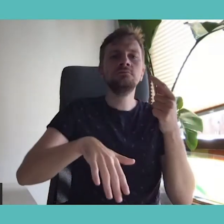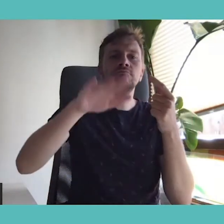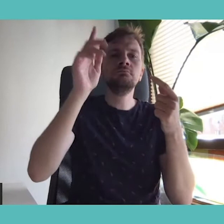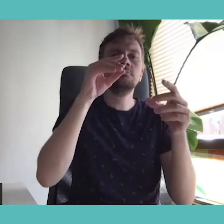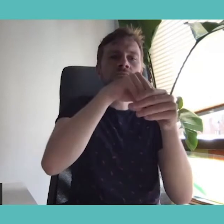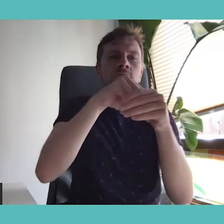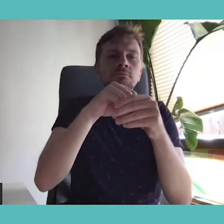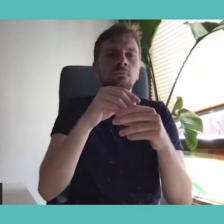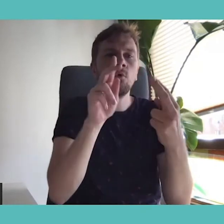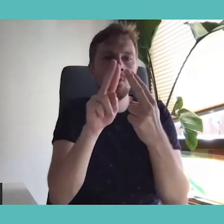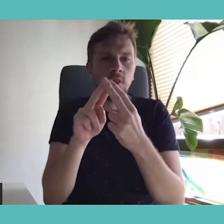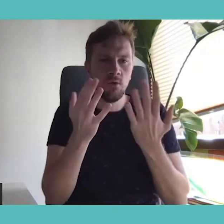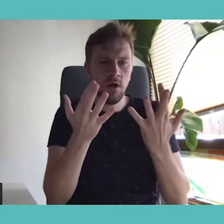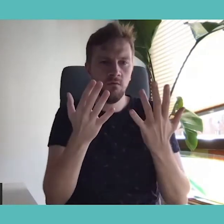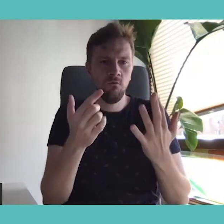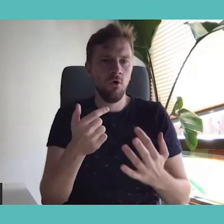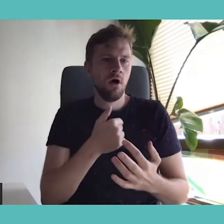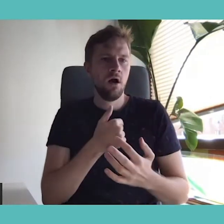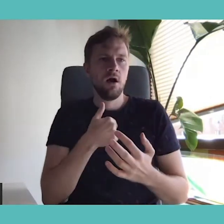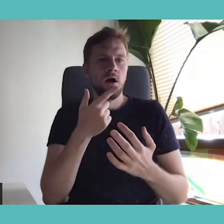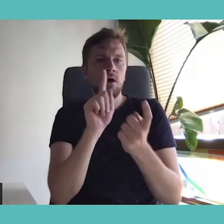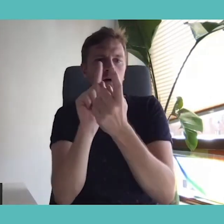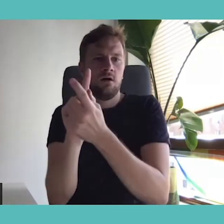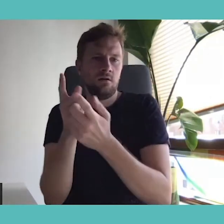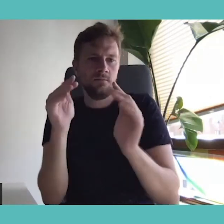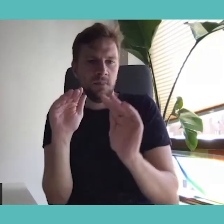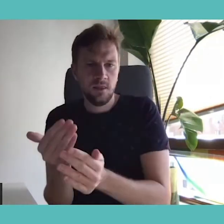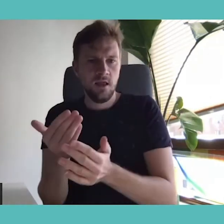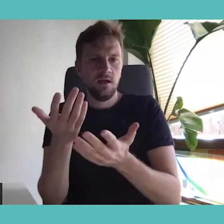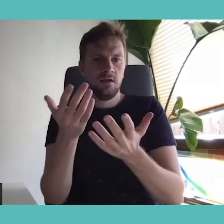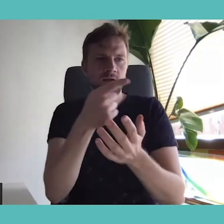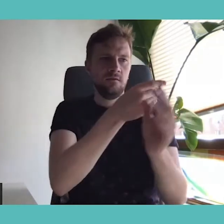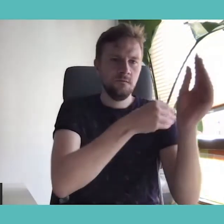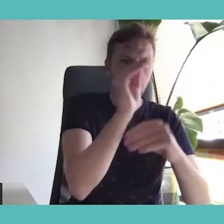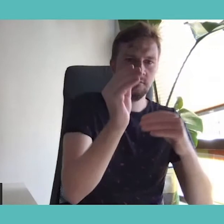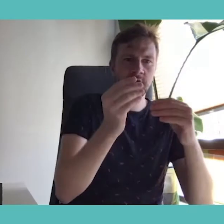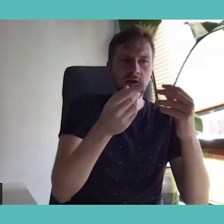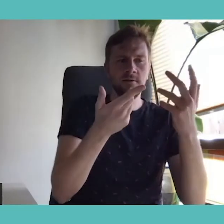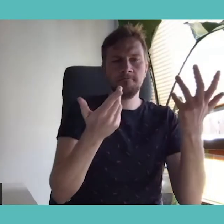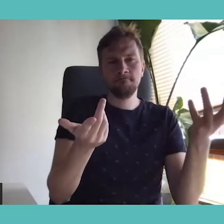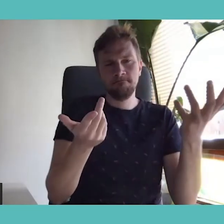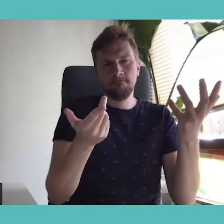Od dzieciństwa wchodzą w różne interacje, to ułatwia kontakt. Ja spotykam mniej ludzi, oni więcej.